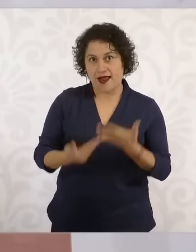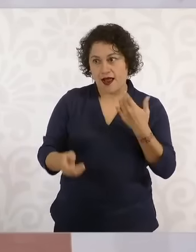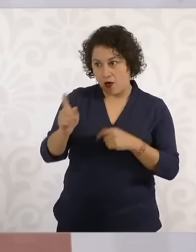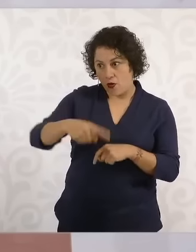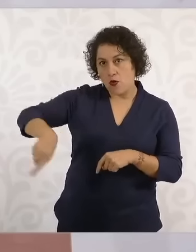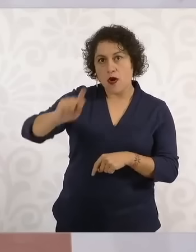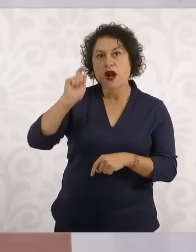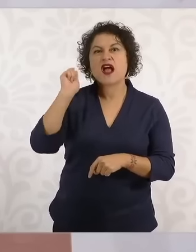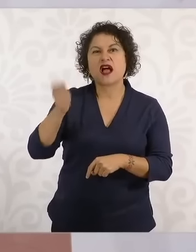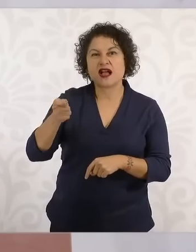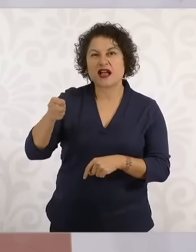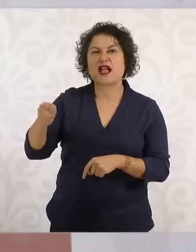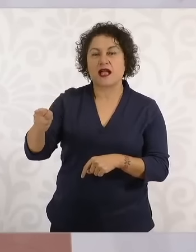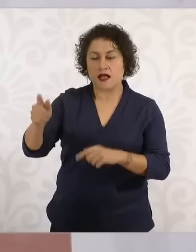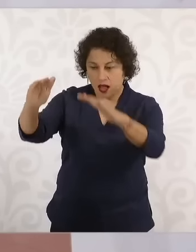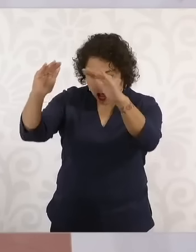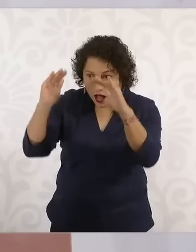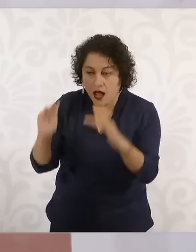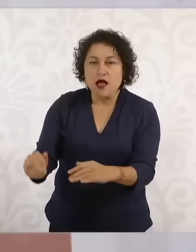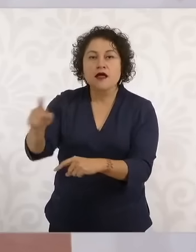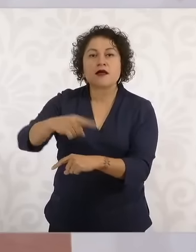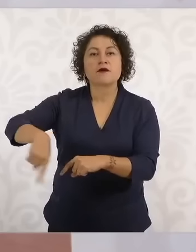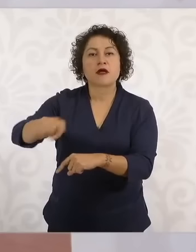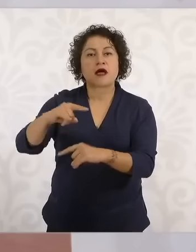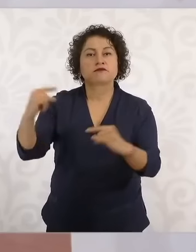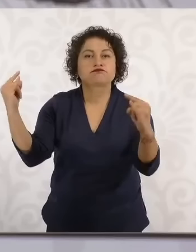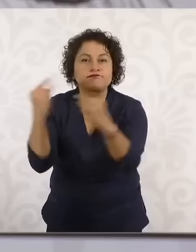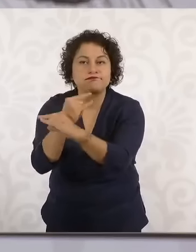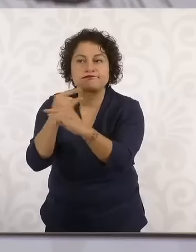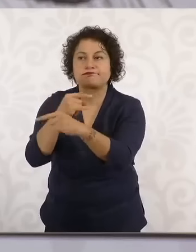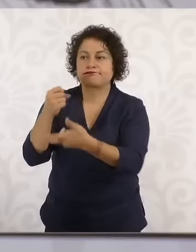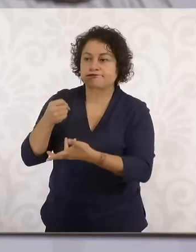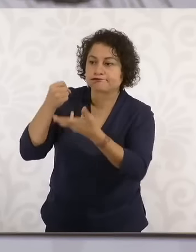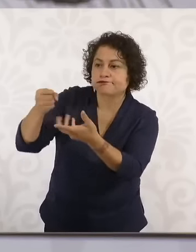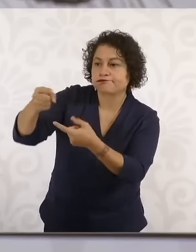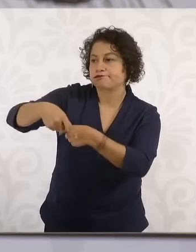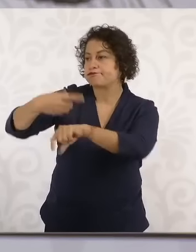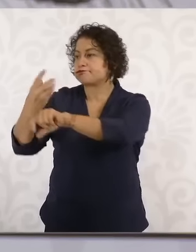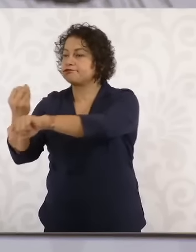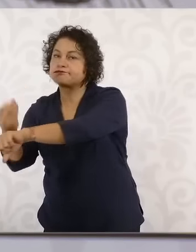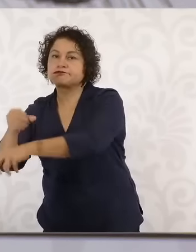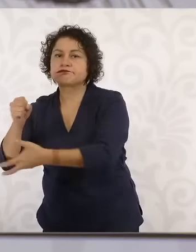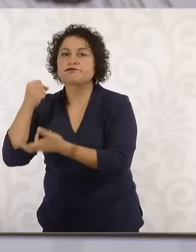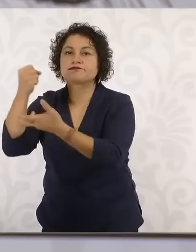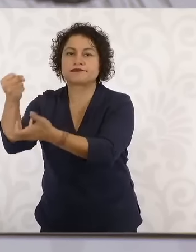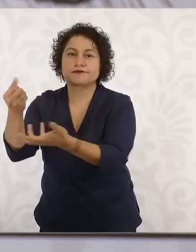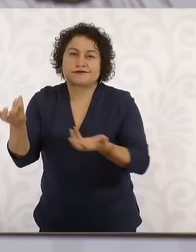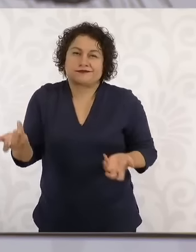Entonces, ¿a quién se apoyaba? a muchas empresas que en la época del FOA,